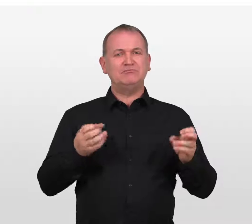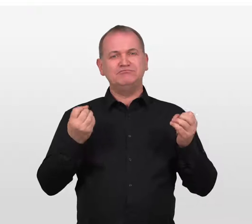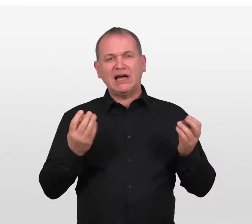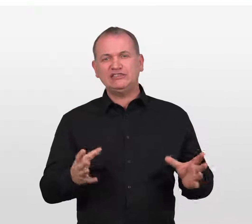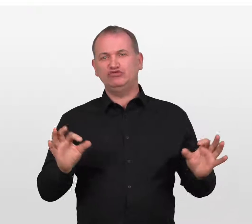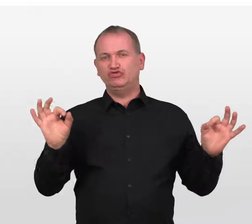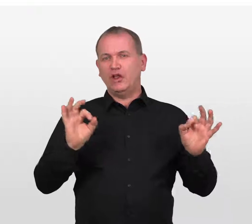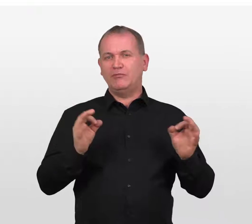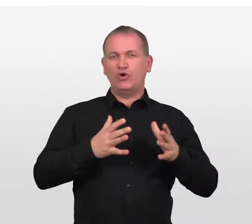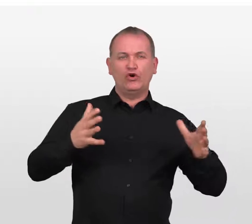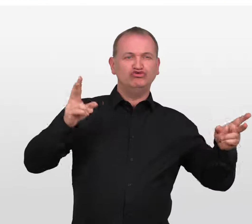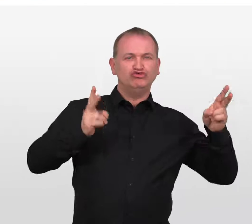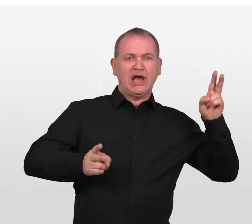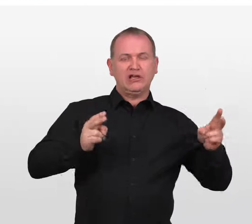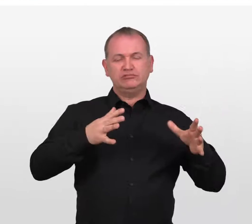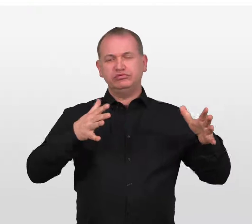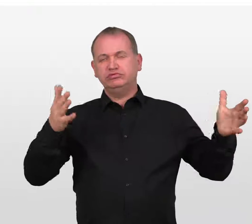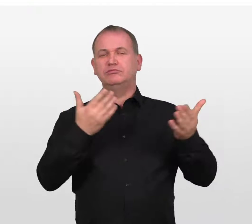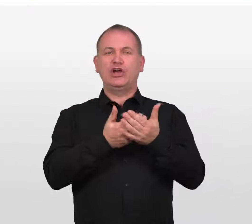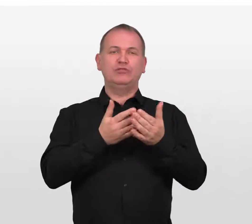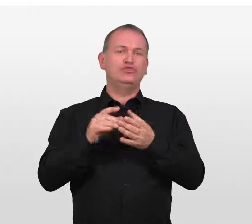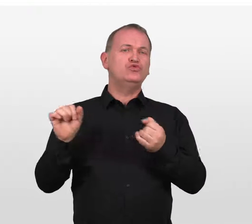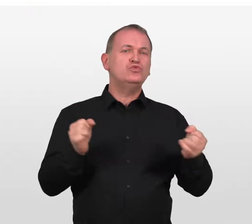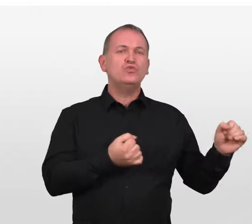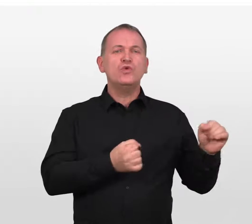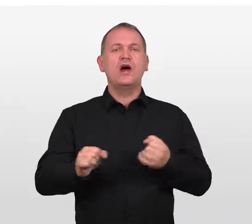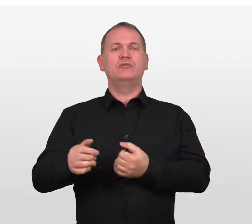die großen Schaden anrichten können, zum Beispiel Stürme,